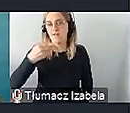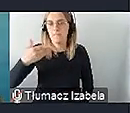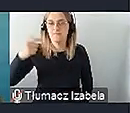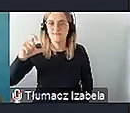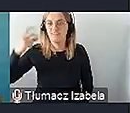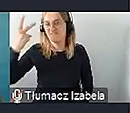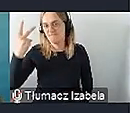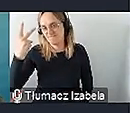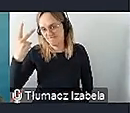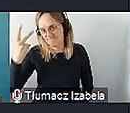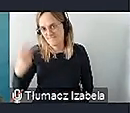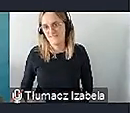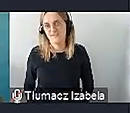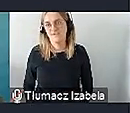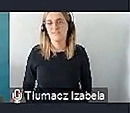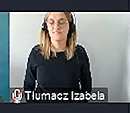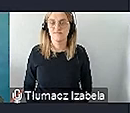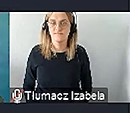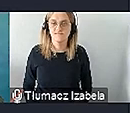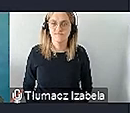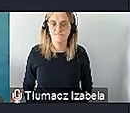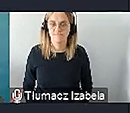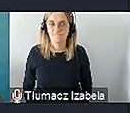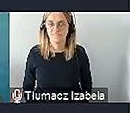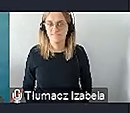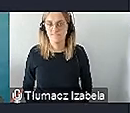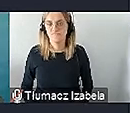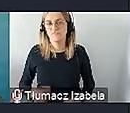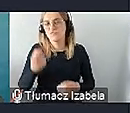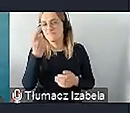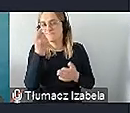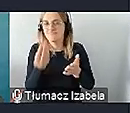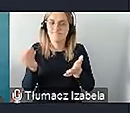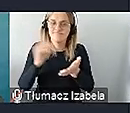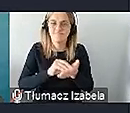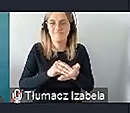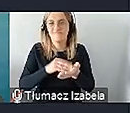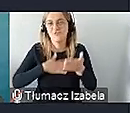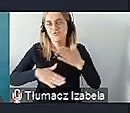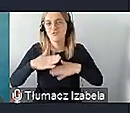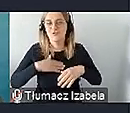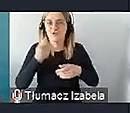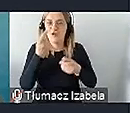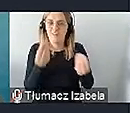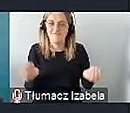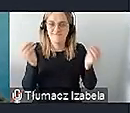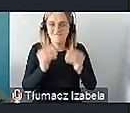czyli E = mc2. I z odrobiną państwa życzliwości i wyobraźni